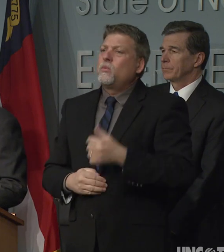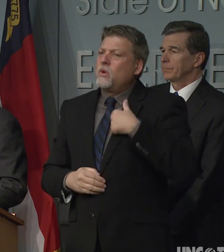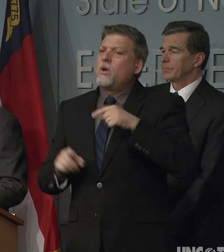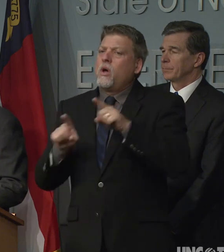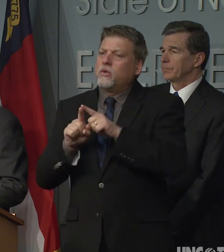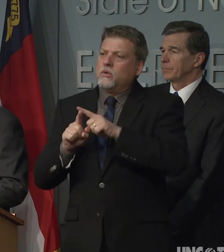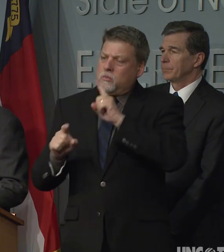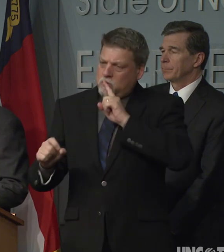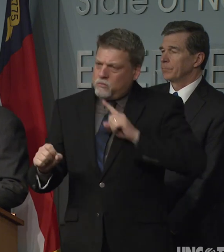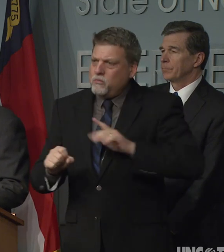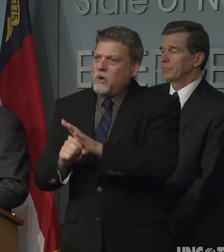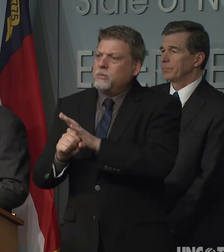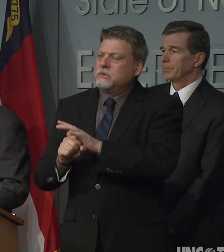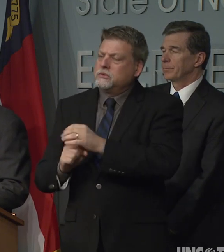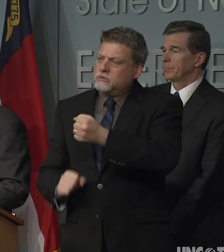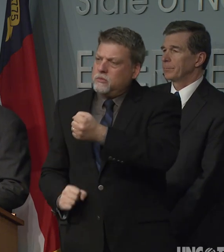lo más que se pueda.